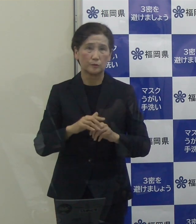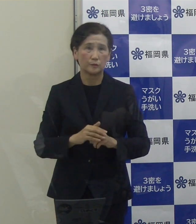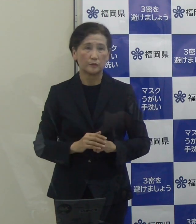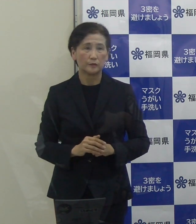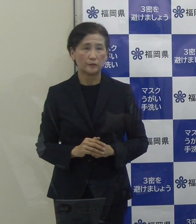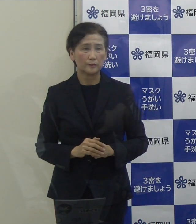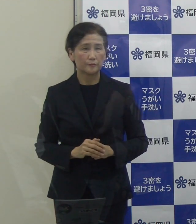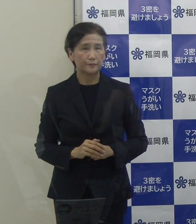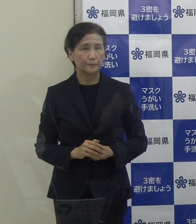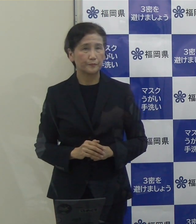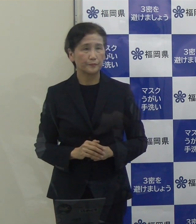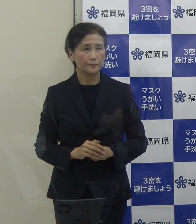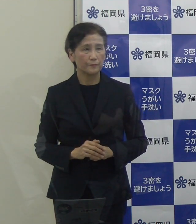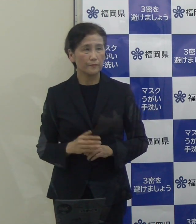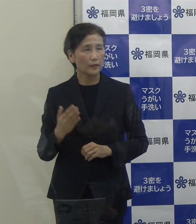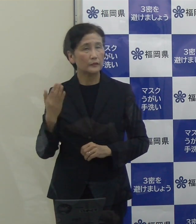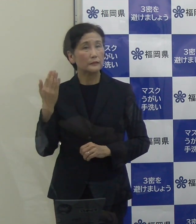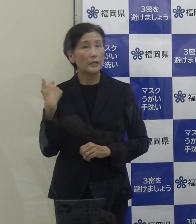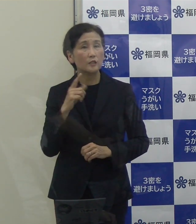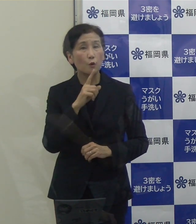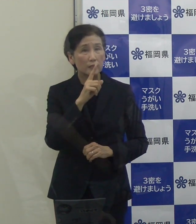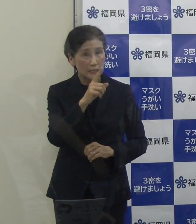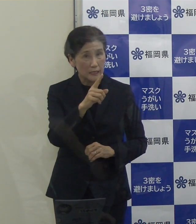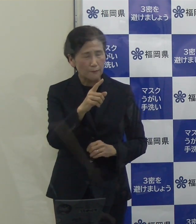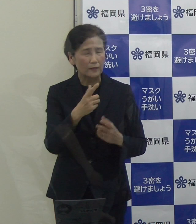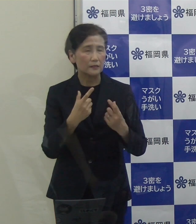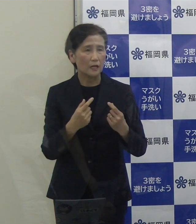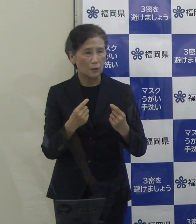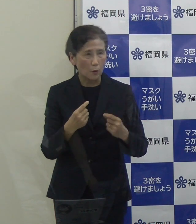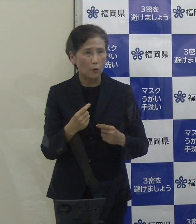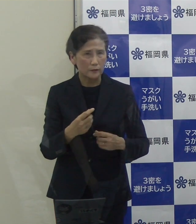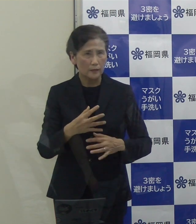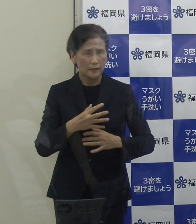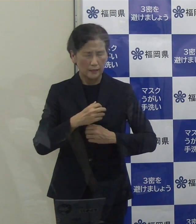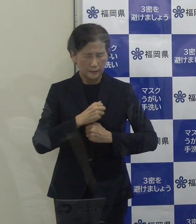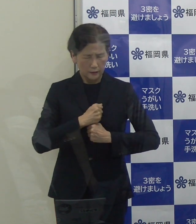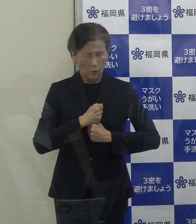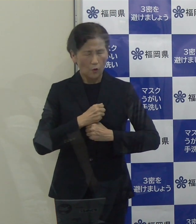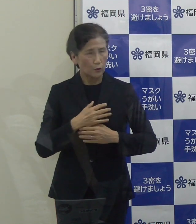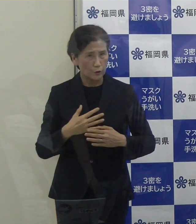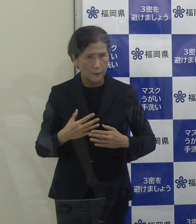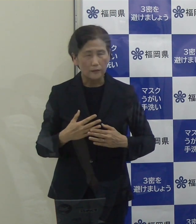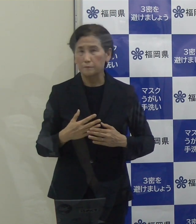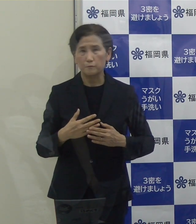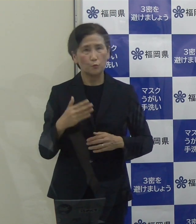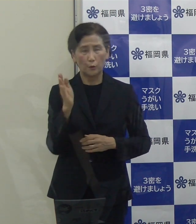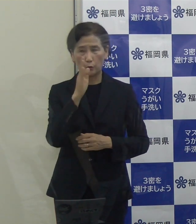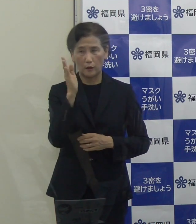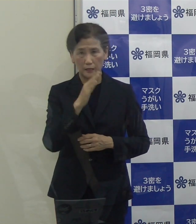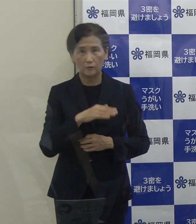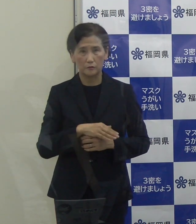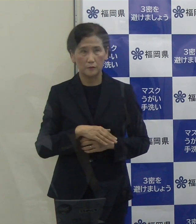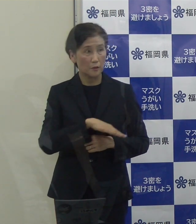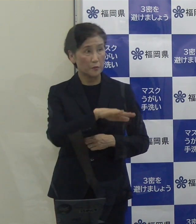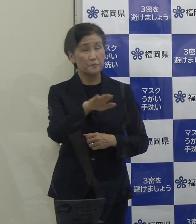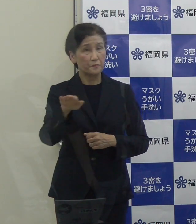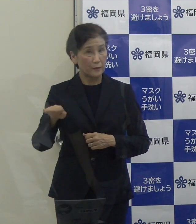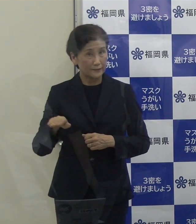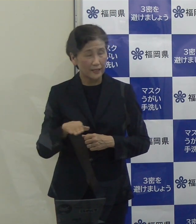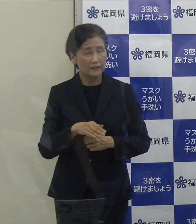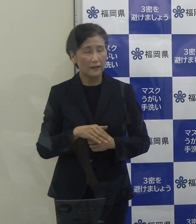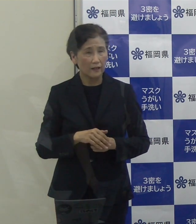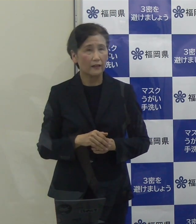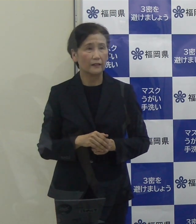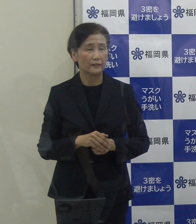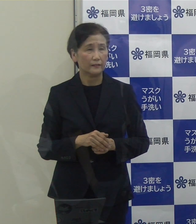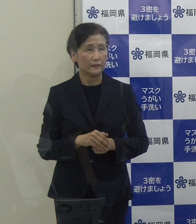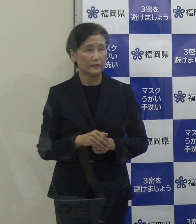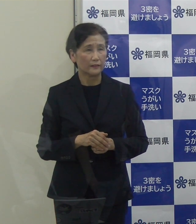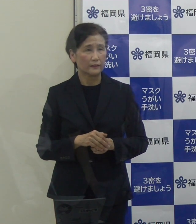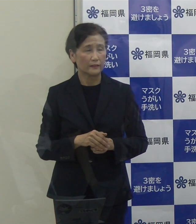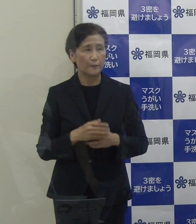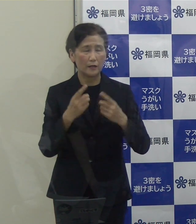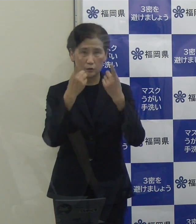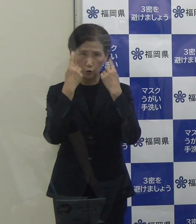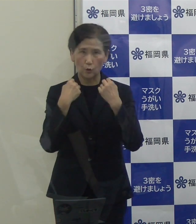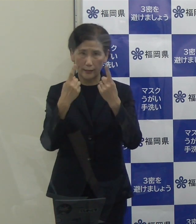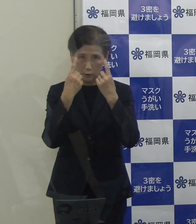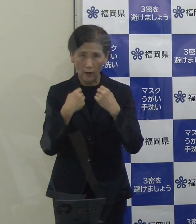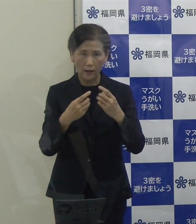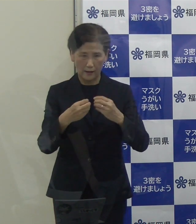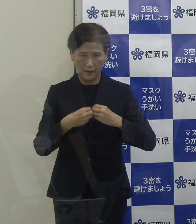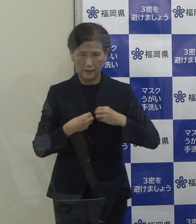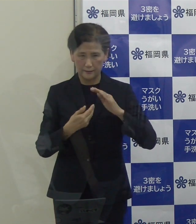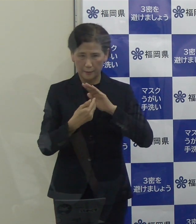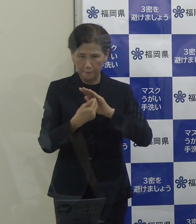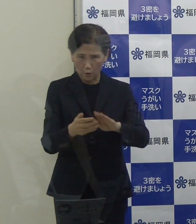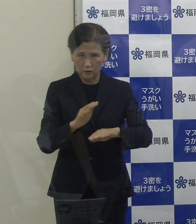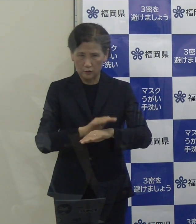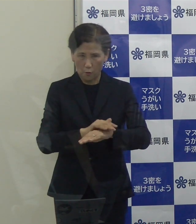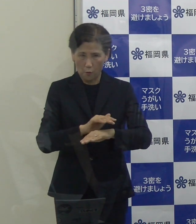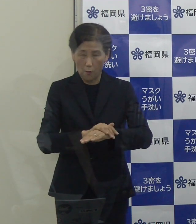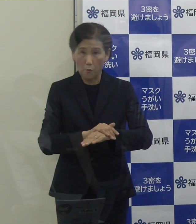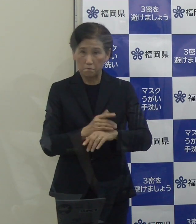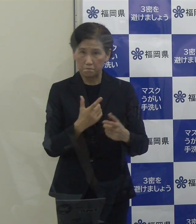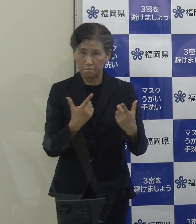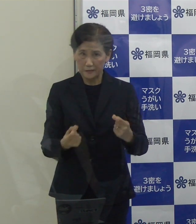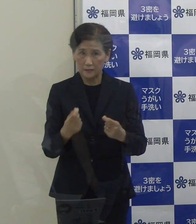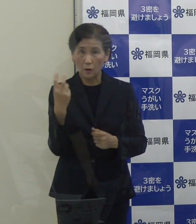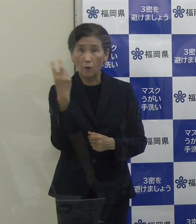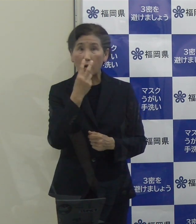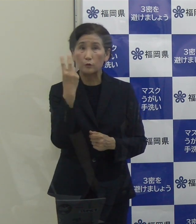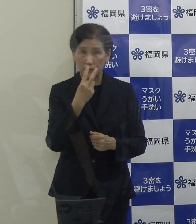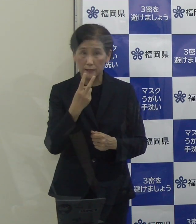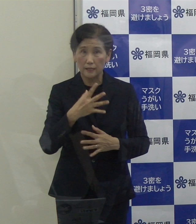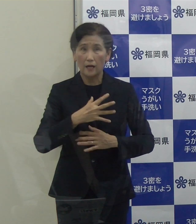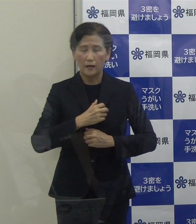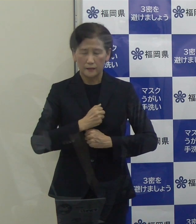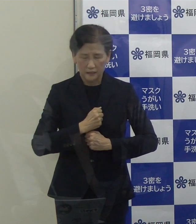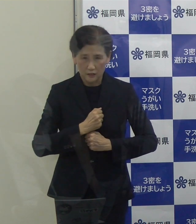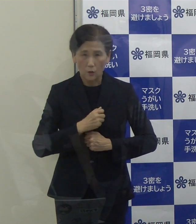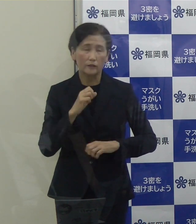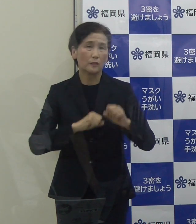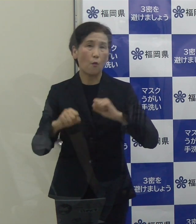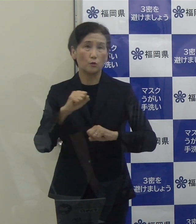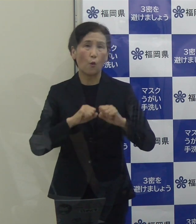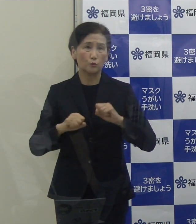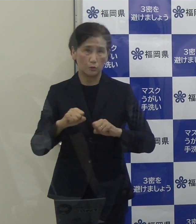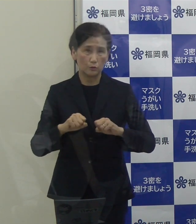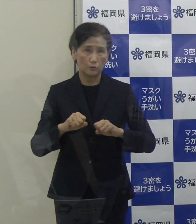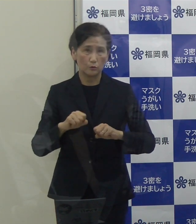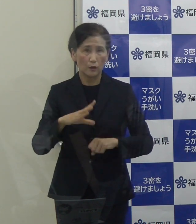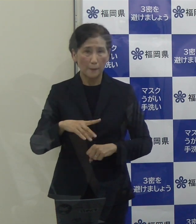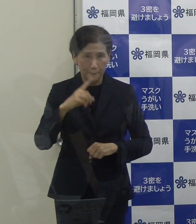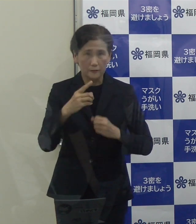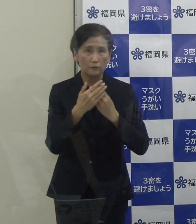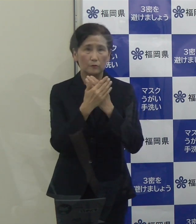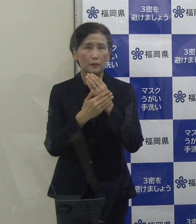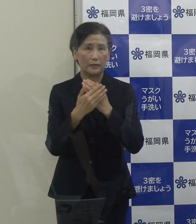決して気を緩めることなく、みんなでそれぞれの感染防止対策を確認しながら、慎重に行動していくことが、第一であると思います。